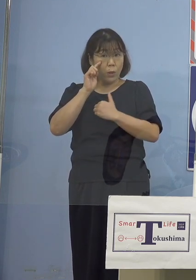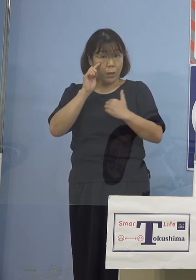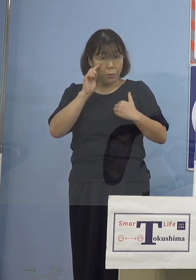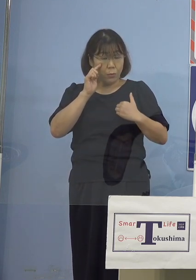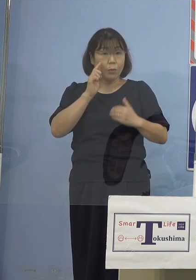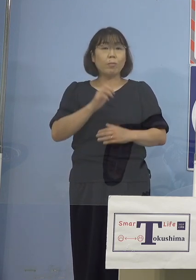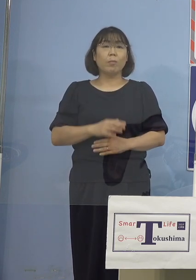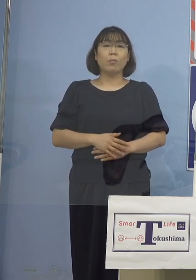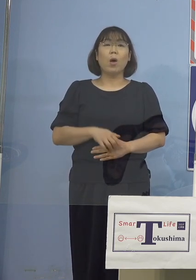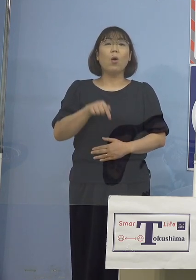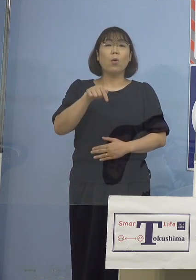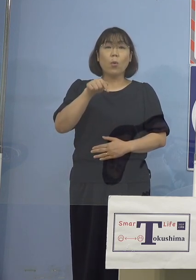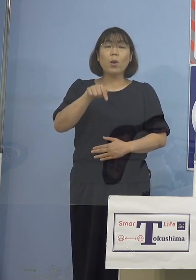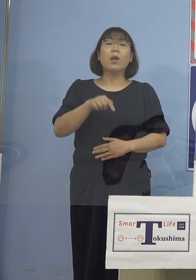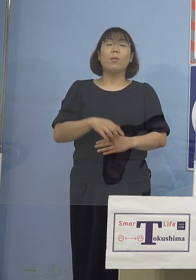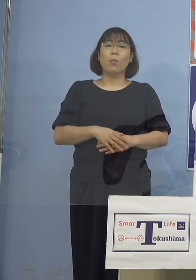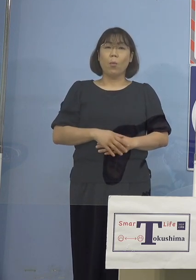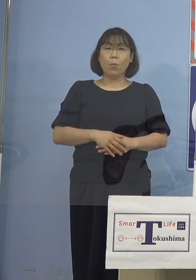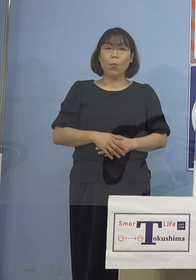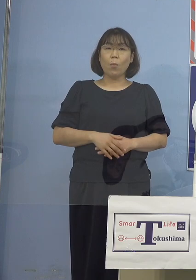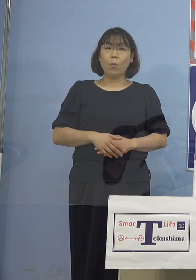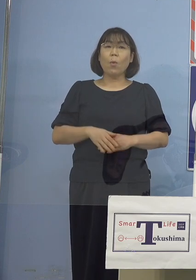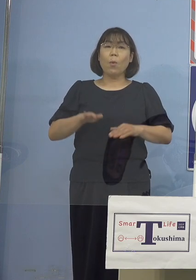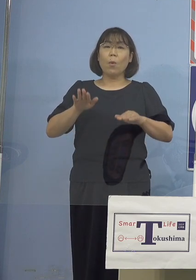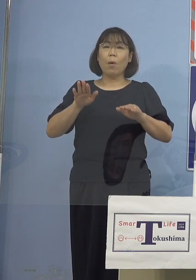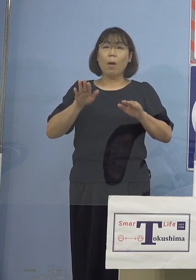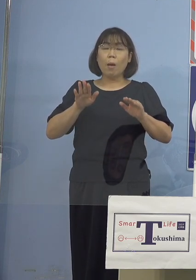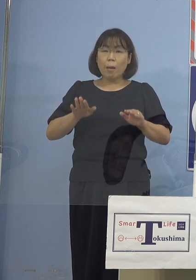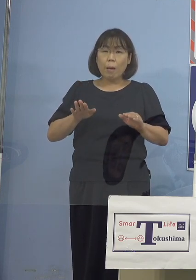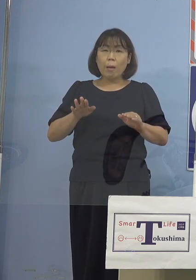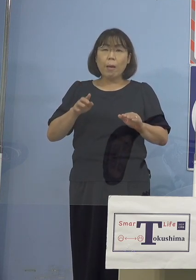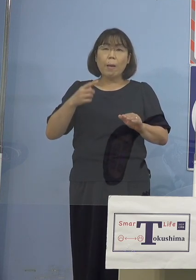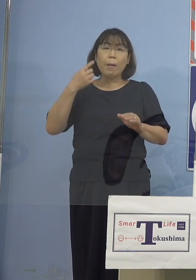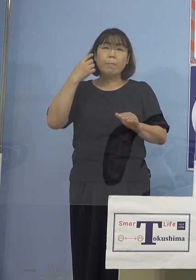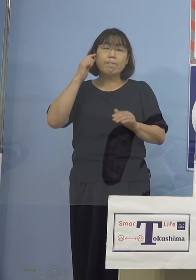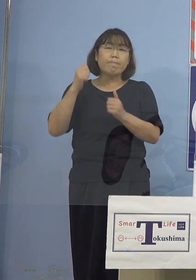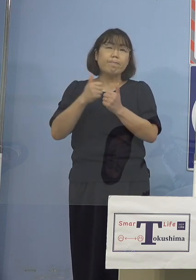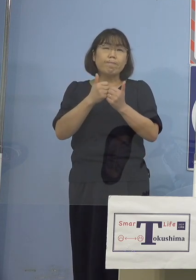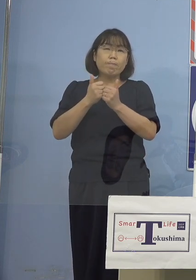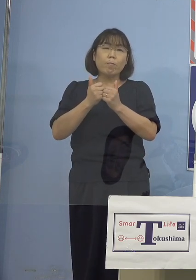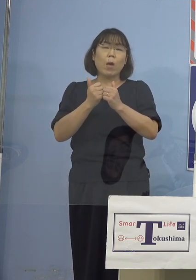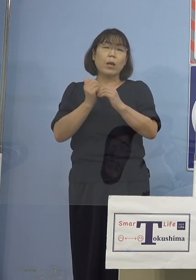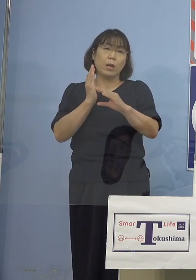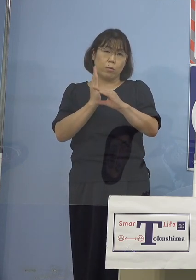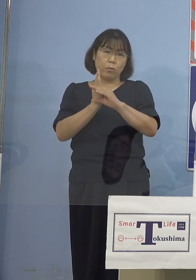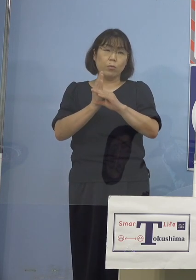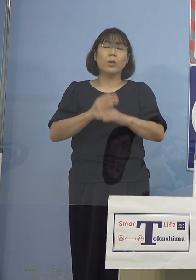ここのところについても、これは今 詰めを行わさせていただいております